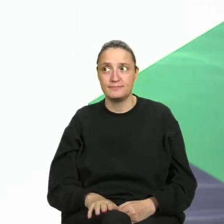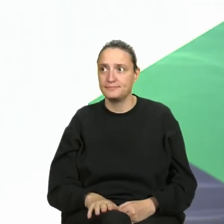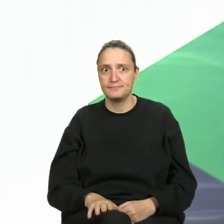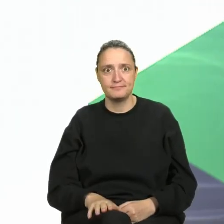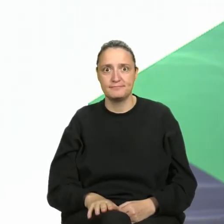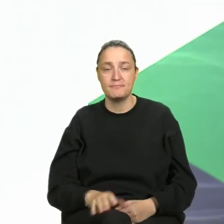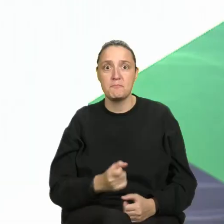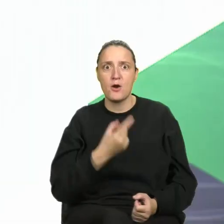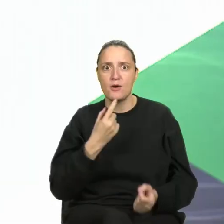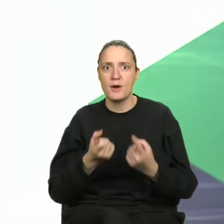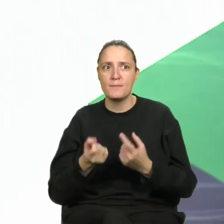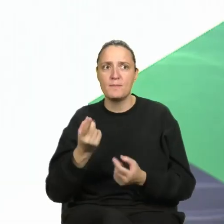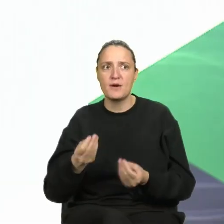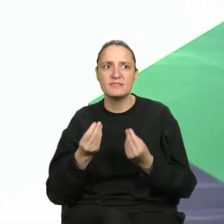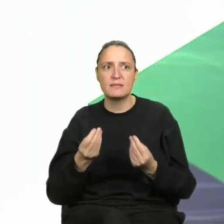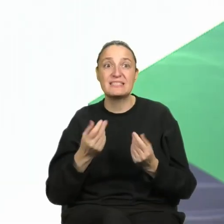że tak naprawdę chcielibyśmy nagrodzić wszystkich.